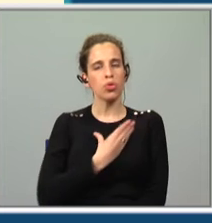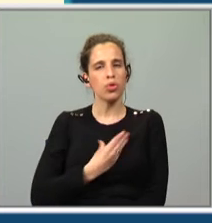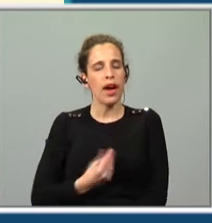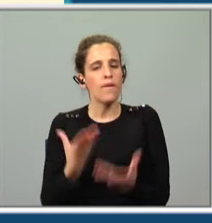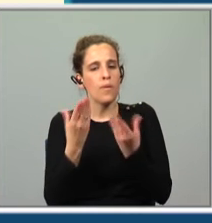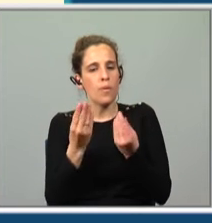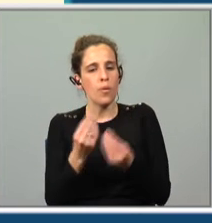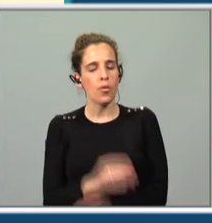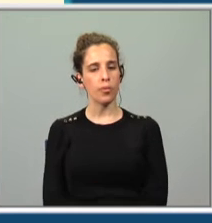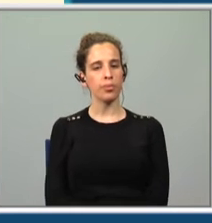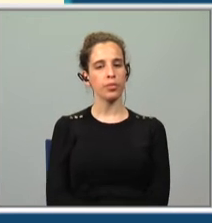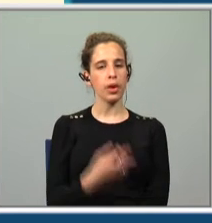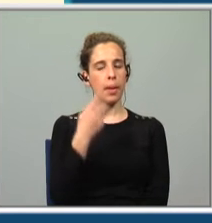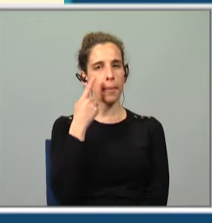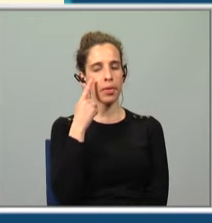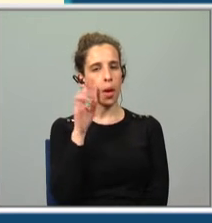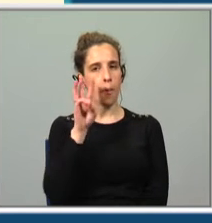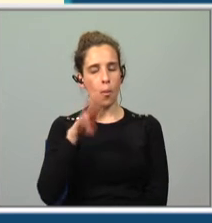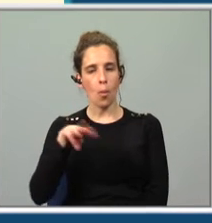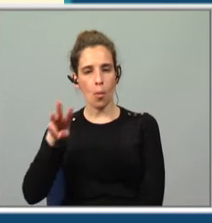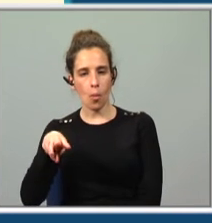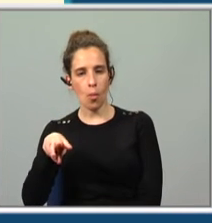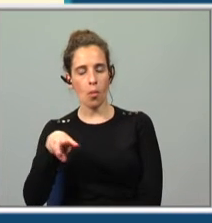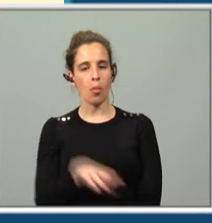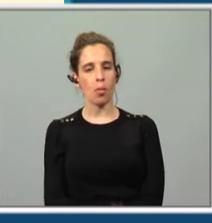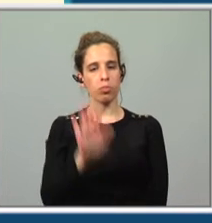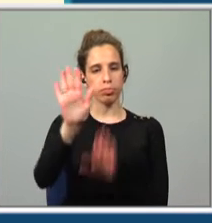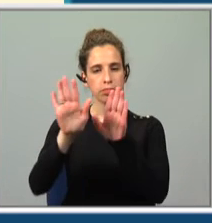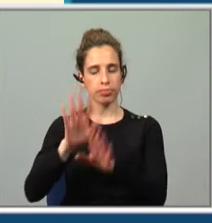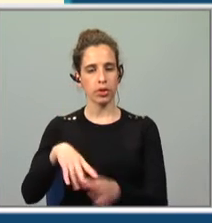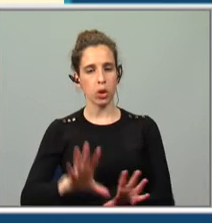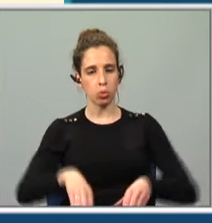de museus e monumentos numa das suas visitas ao museu de la 博物館和紀念碑在他參觀拉博物館的一次